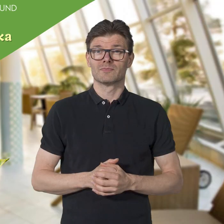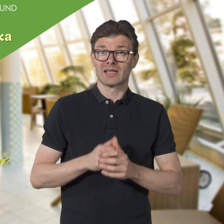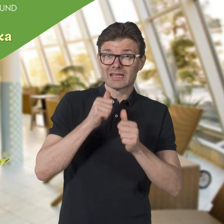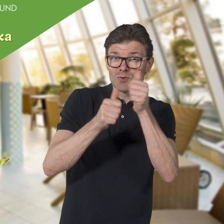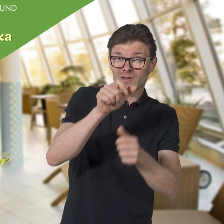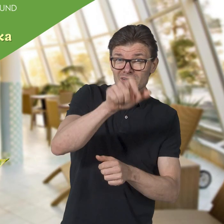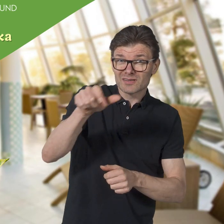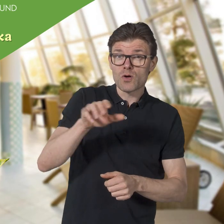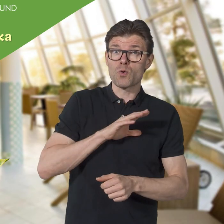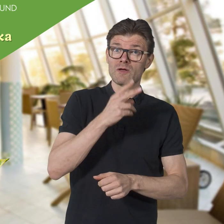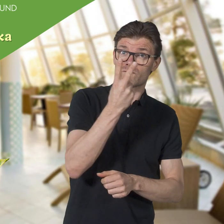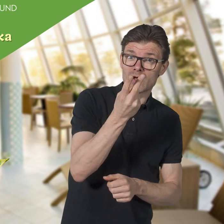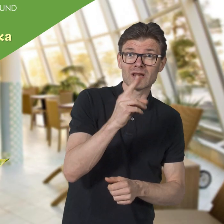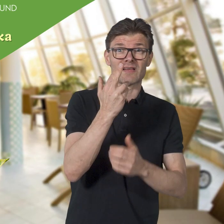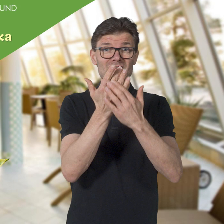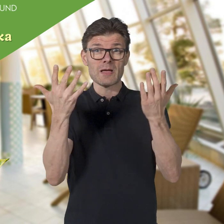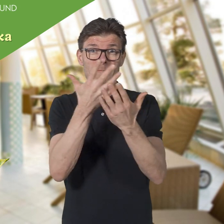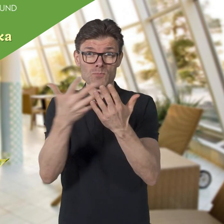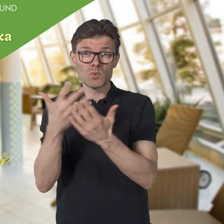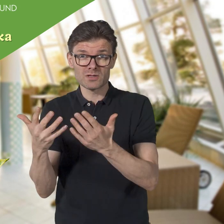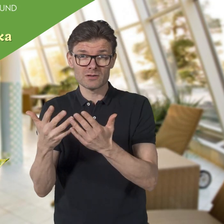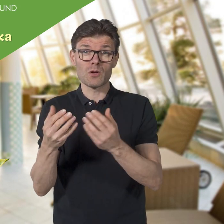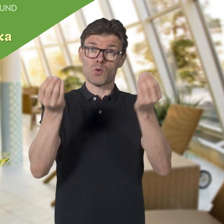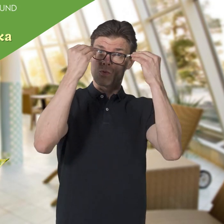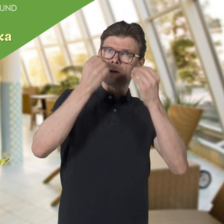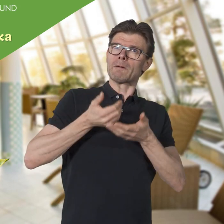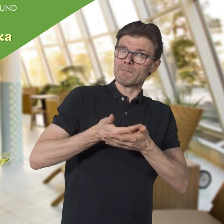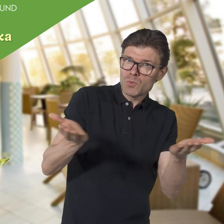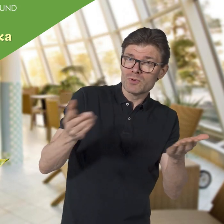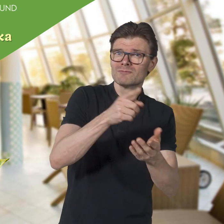Kursen erbjuder kamratstöd för två- och flerspråkiga deltagare.